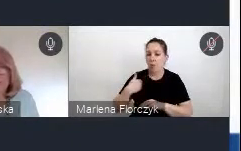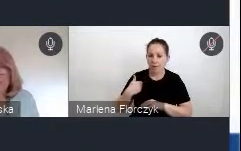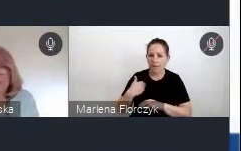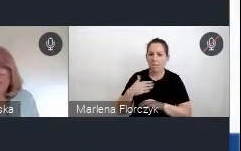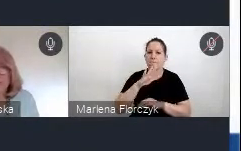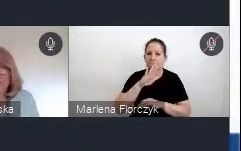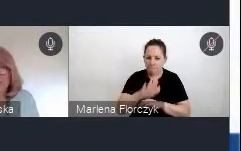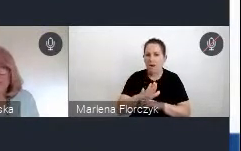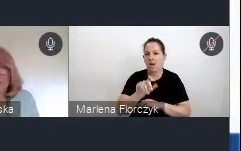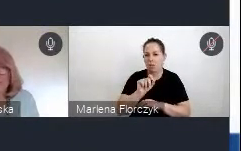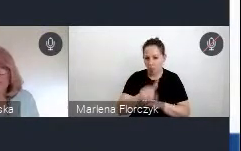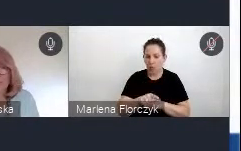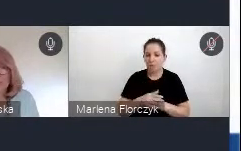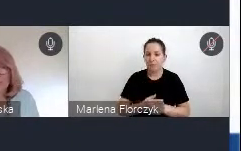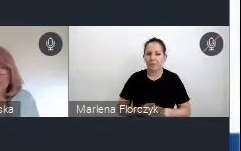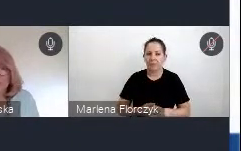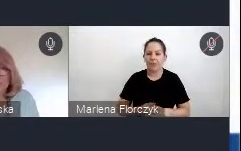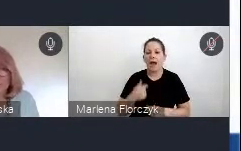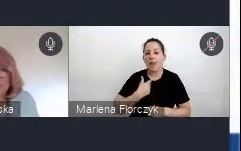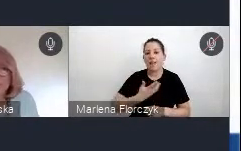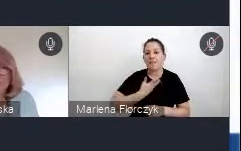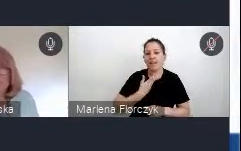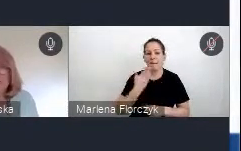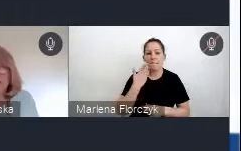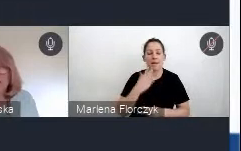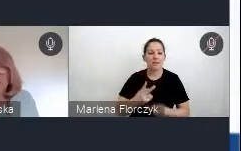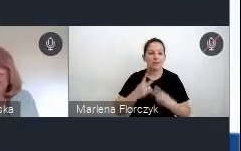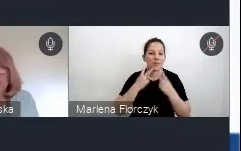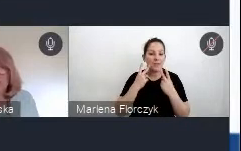natomiast wydaje mi się, że bardzo ważnym jest to,